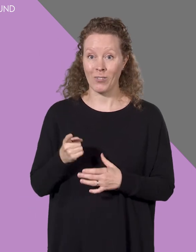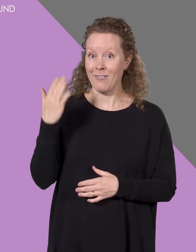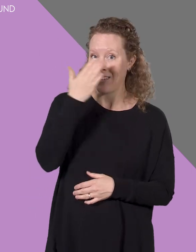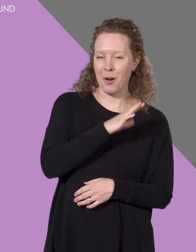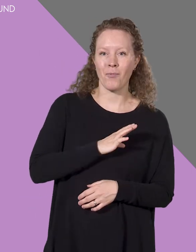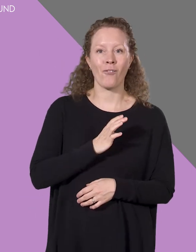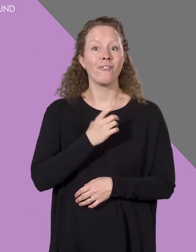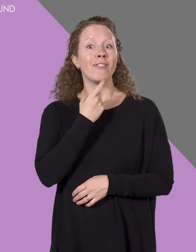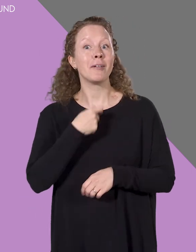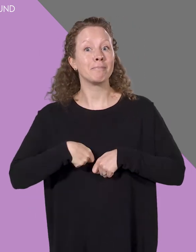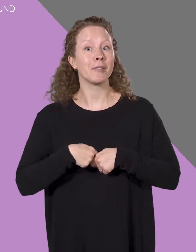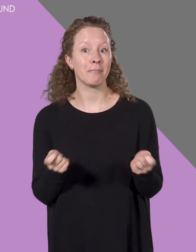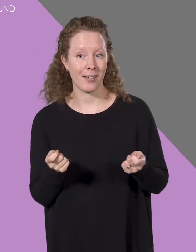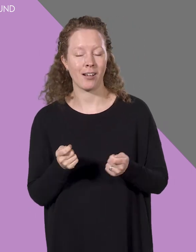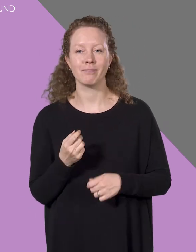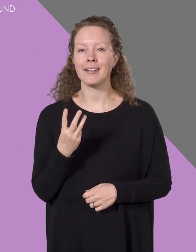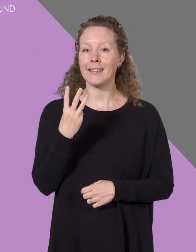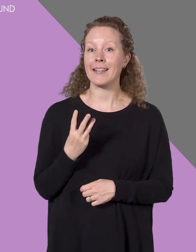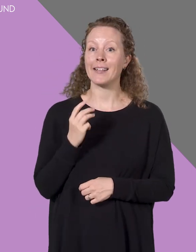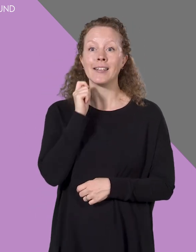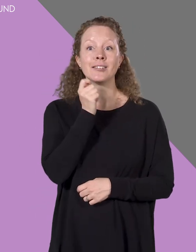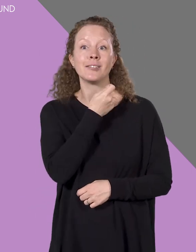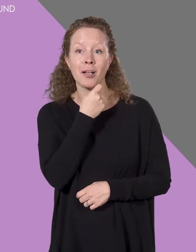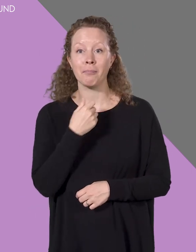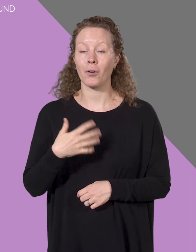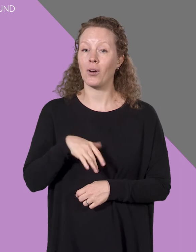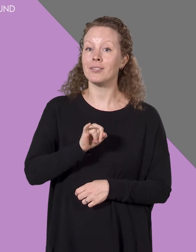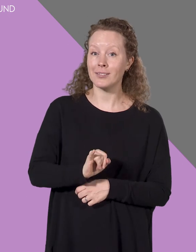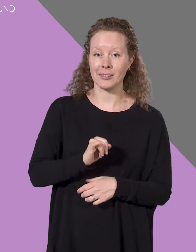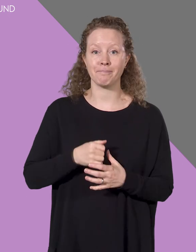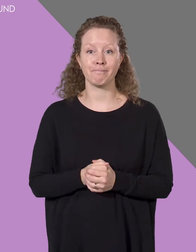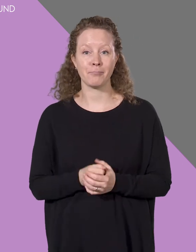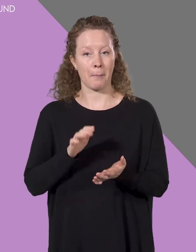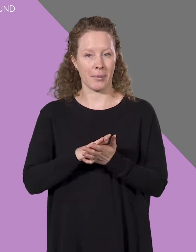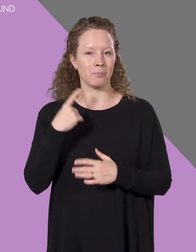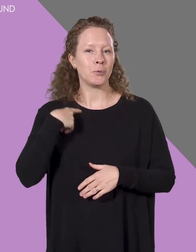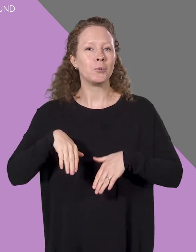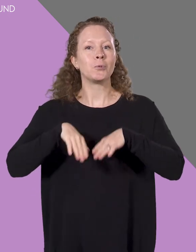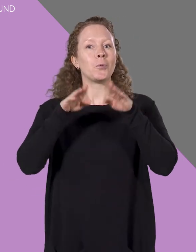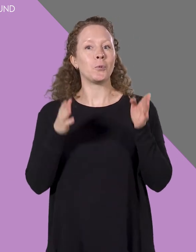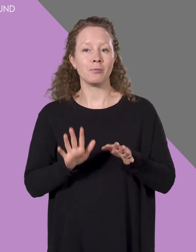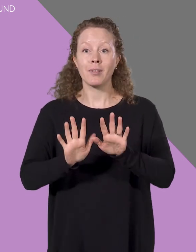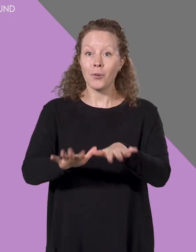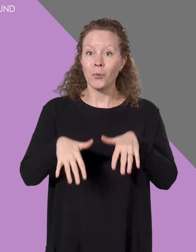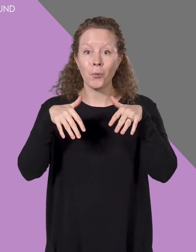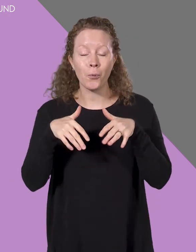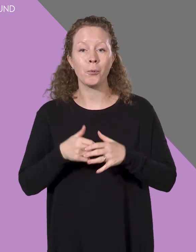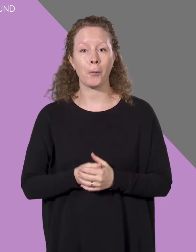Filmen har Finlandspremiär den 3 december klockan 18 i Ljusa husets auditorium.